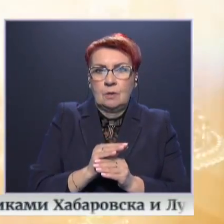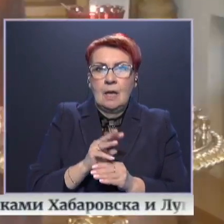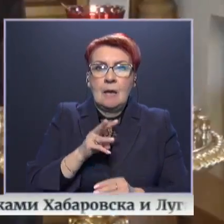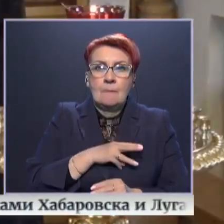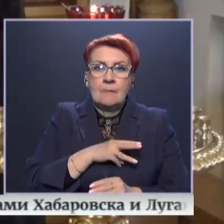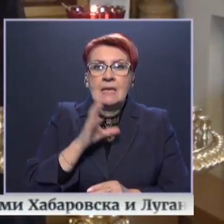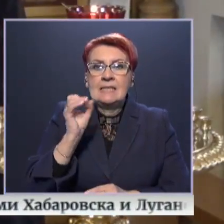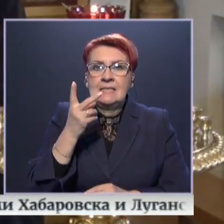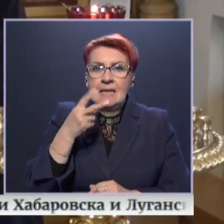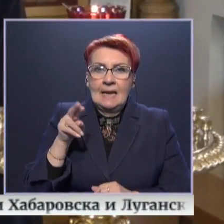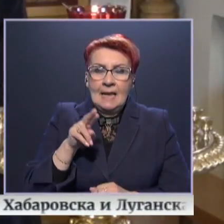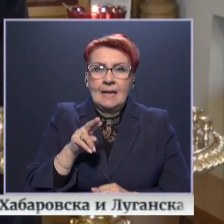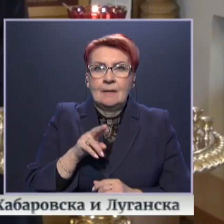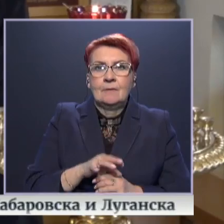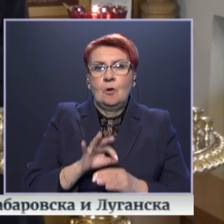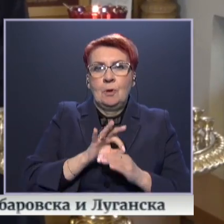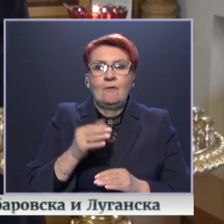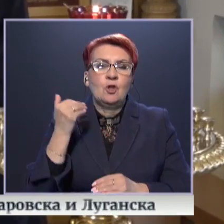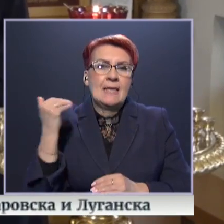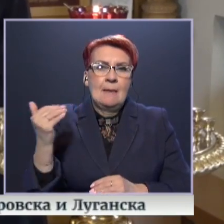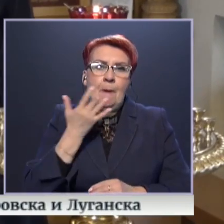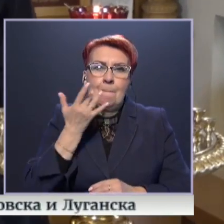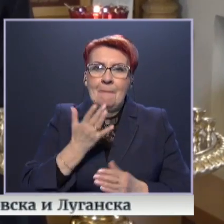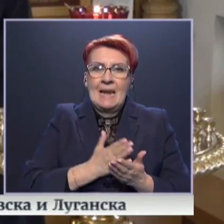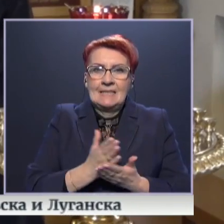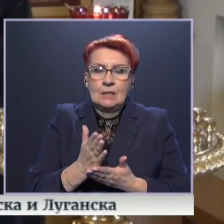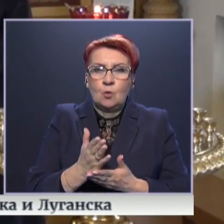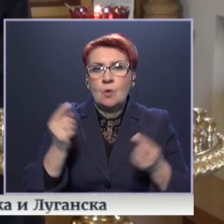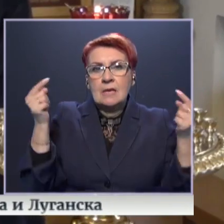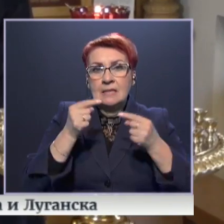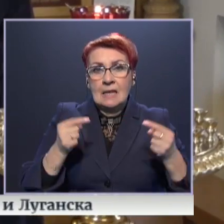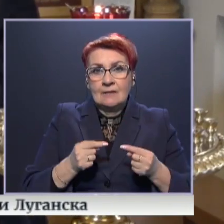Сергия проводимую им политику соответственно Оказывается